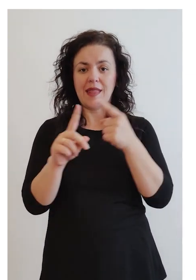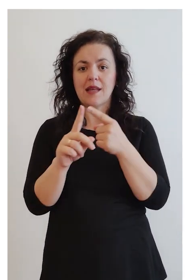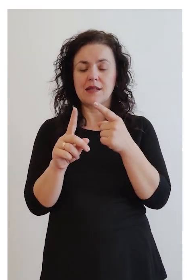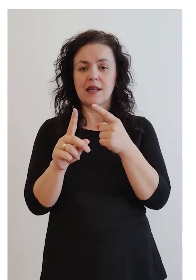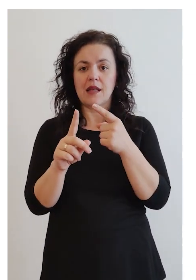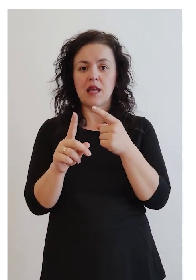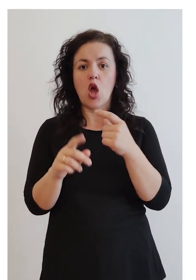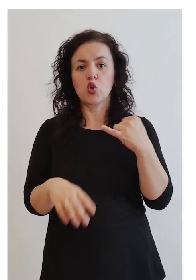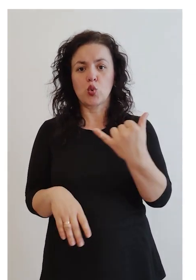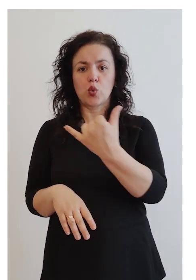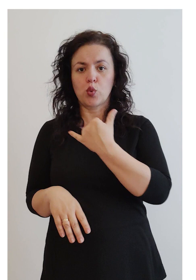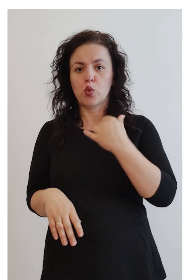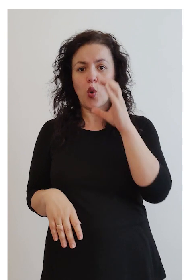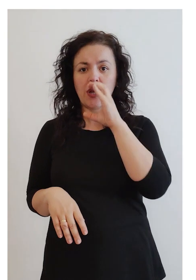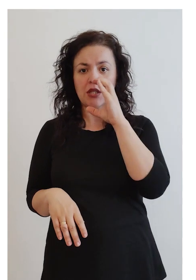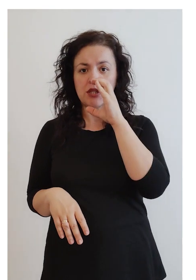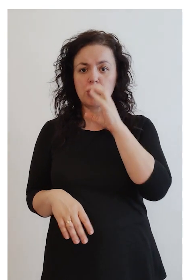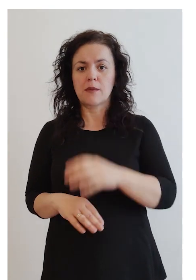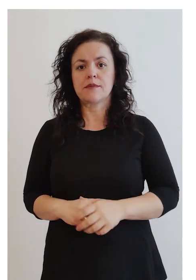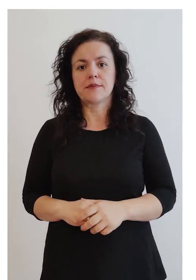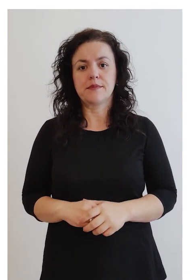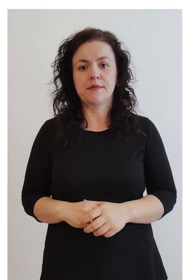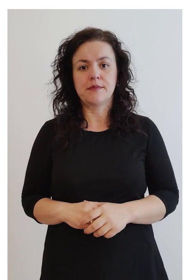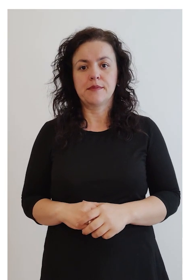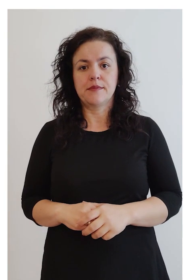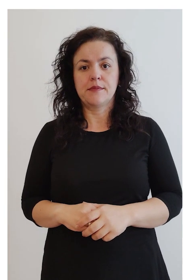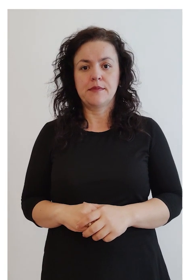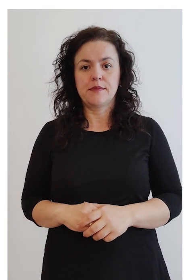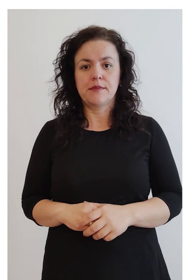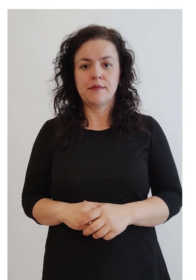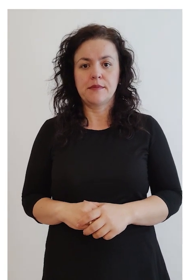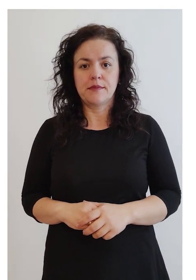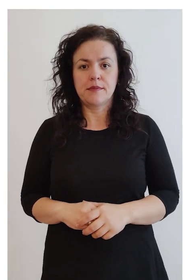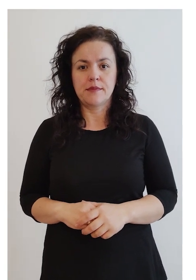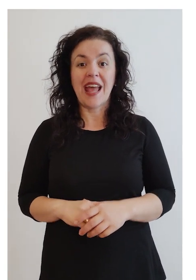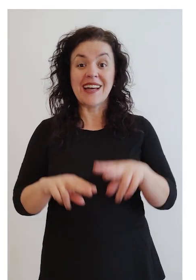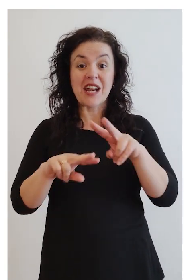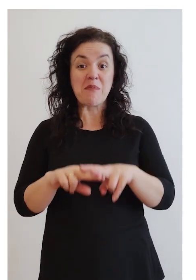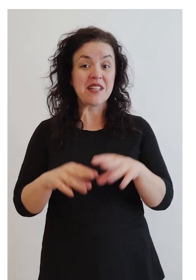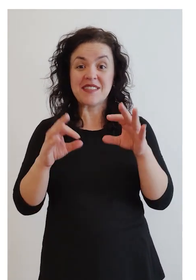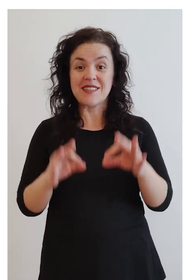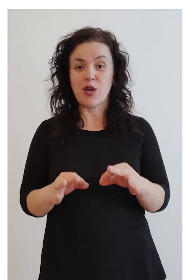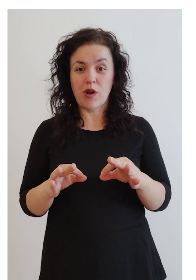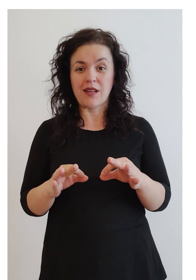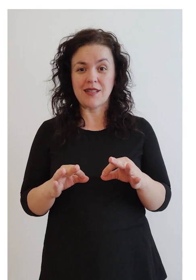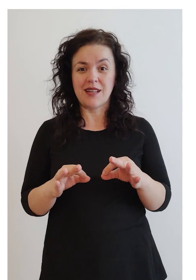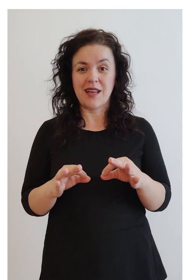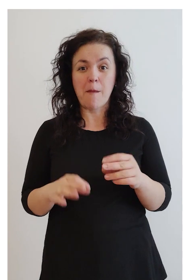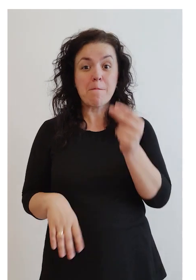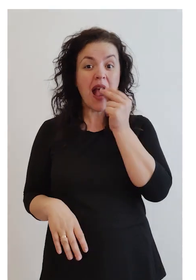Rămâneți în siguranță, mâncare, băutură, cazare. Mâncare